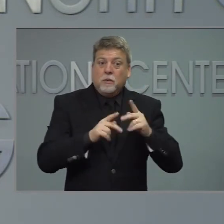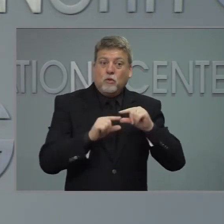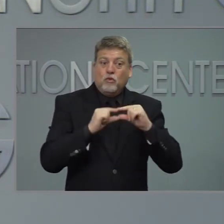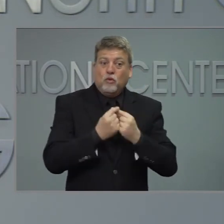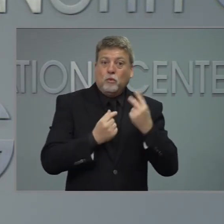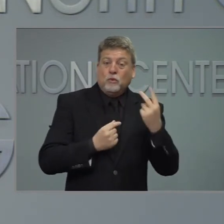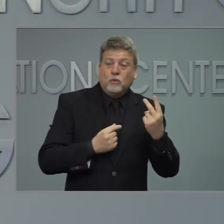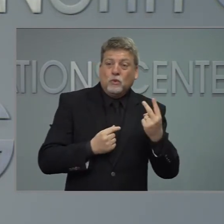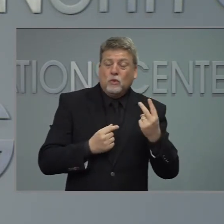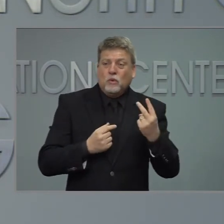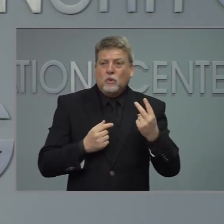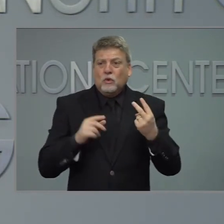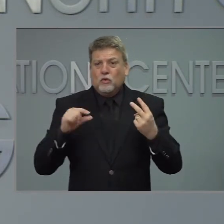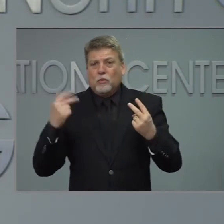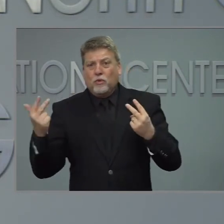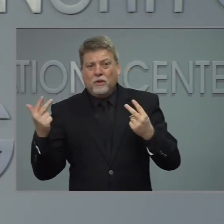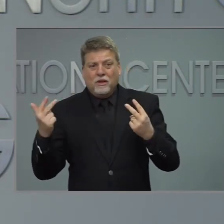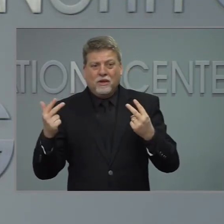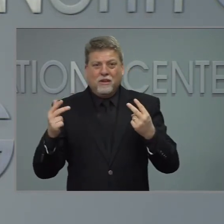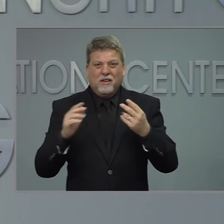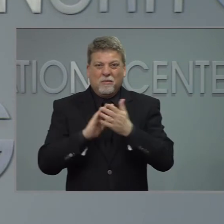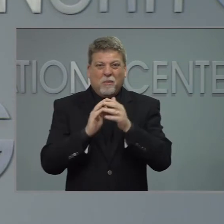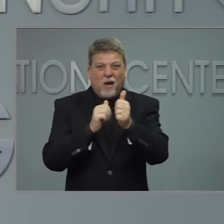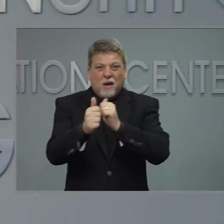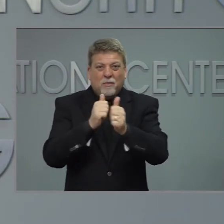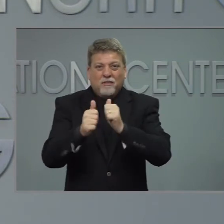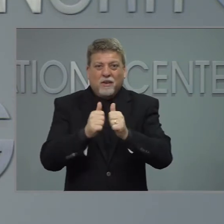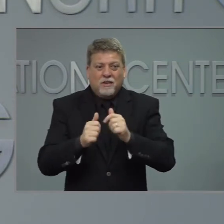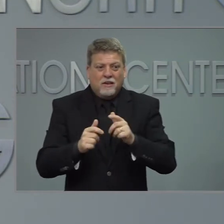Es reciben la vacuna y porque puede ser muy competitivo.